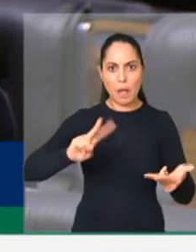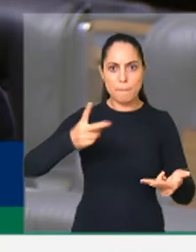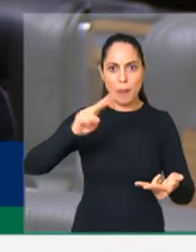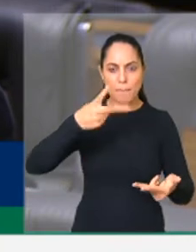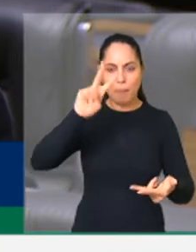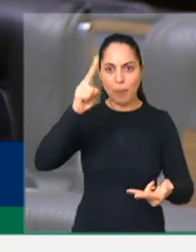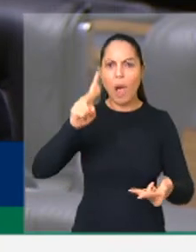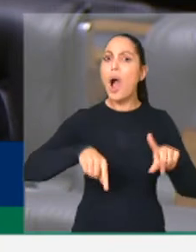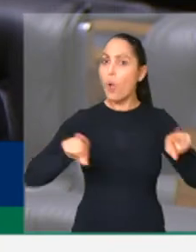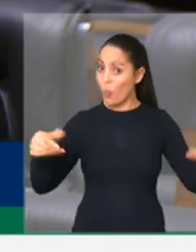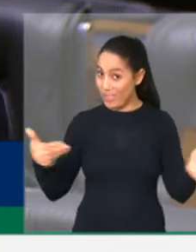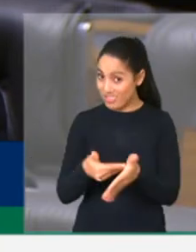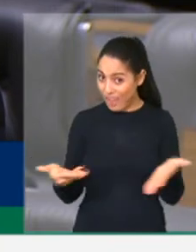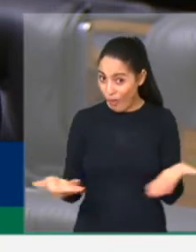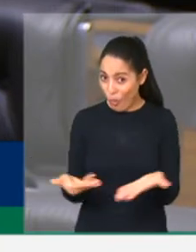PROJETO QUE VAI EXECUTADO. E DIANTE DISSO... AS GARANTIAS